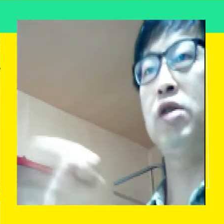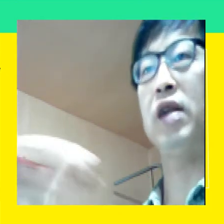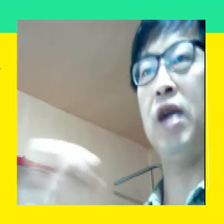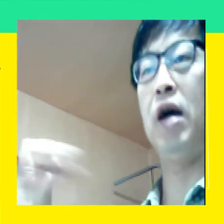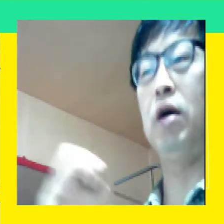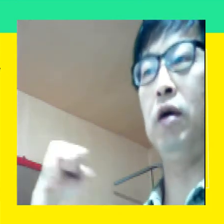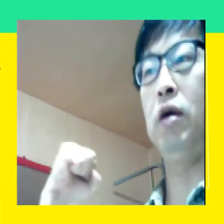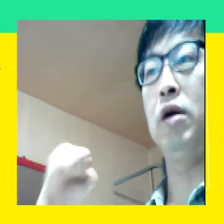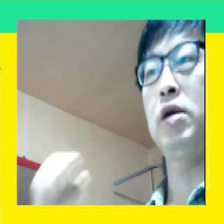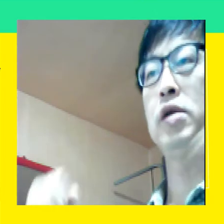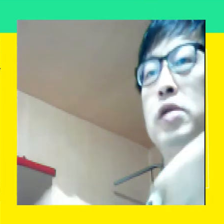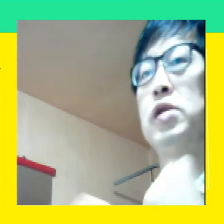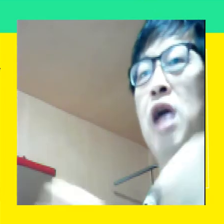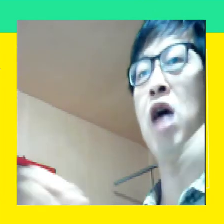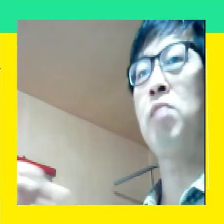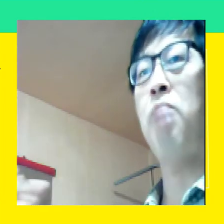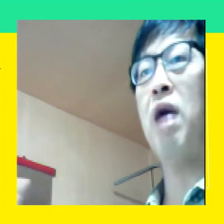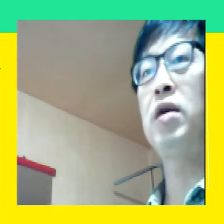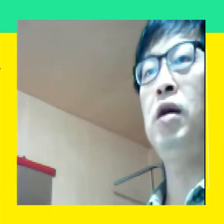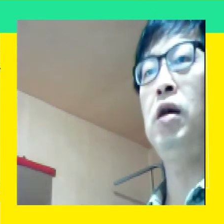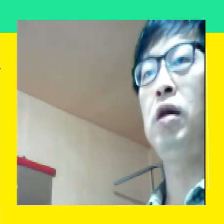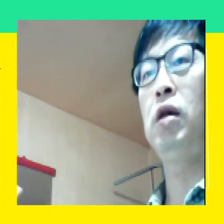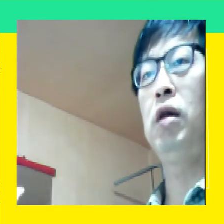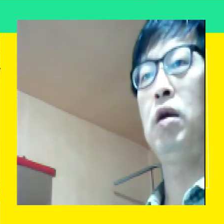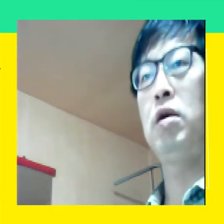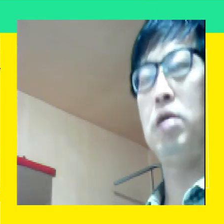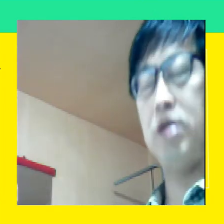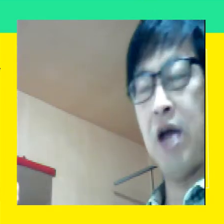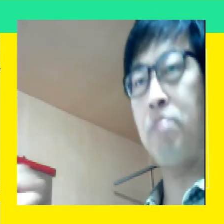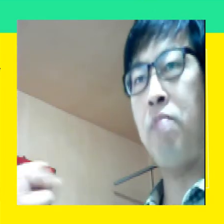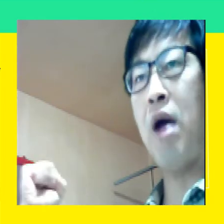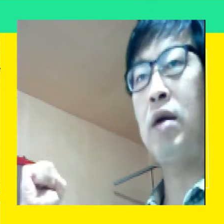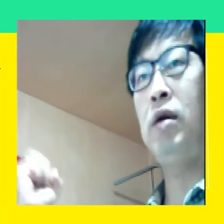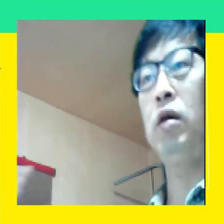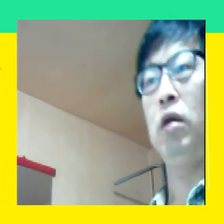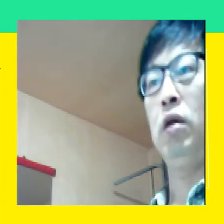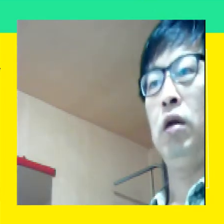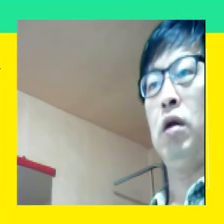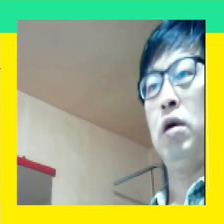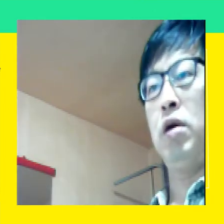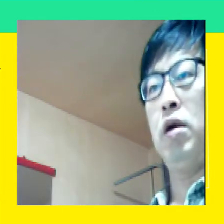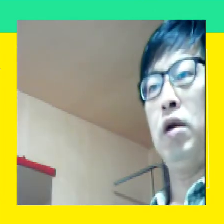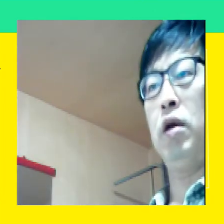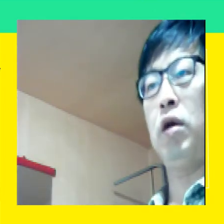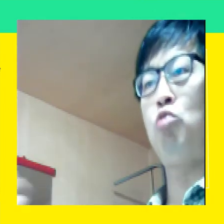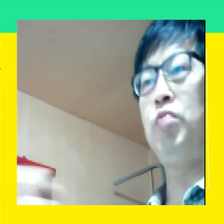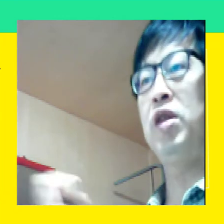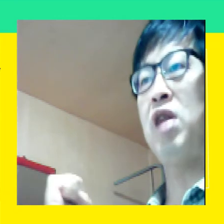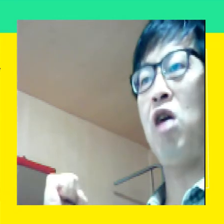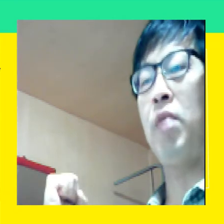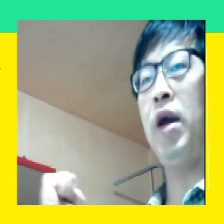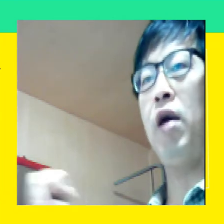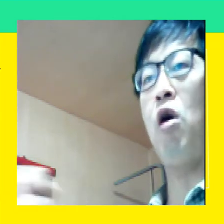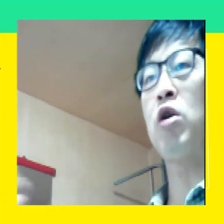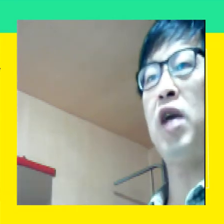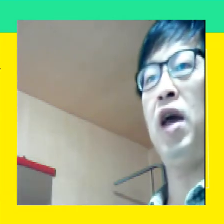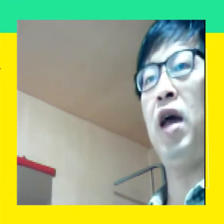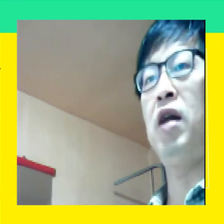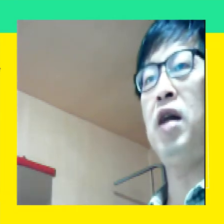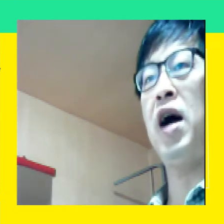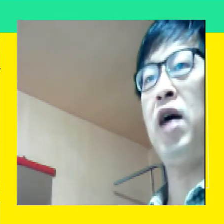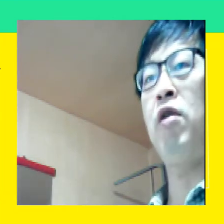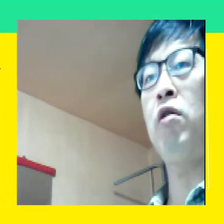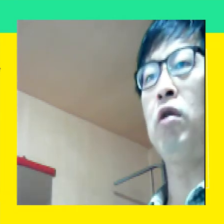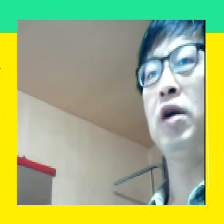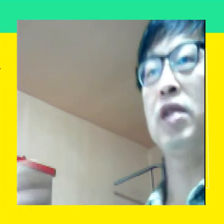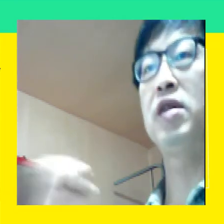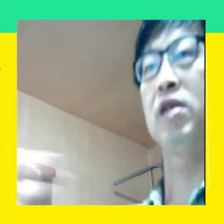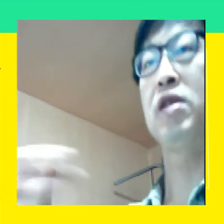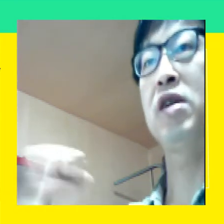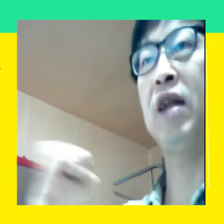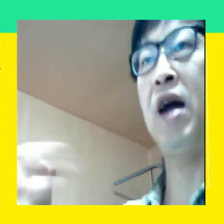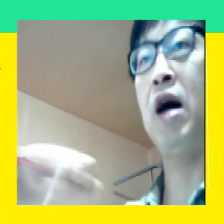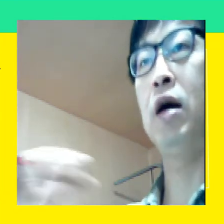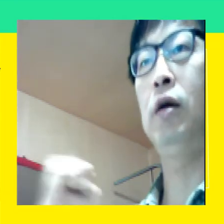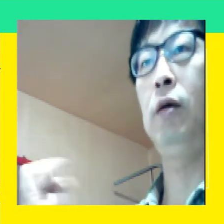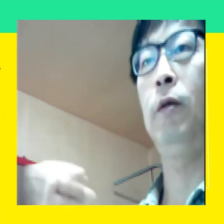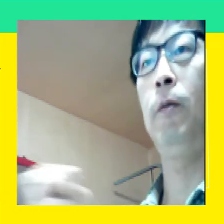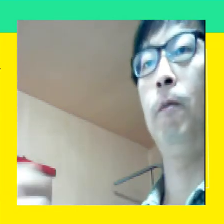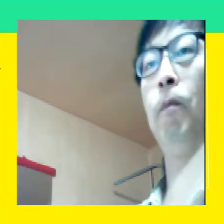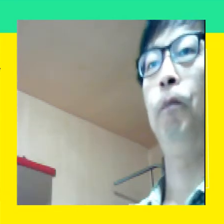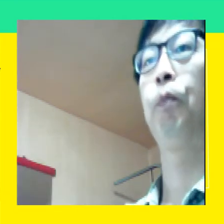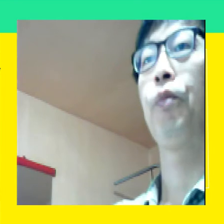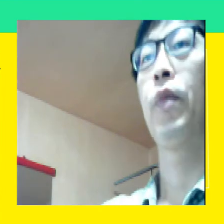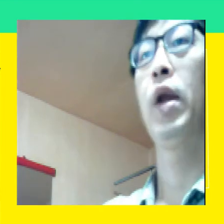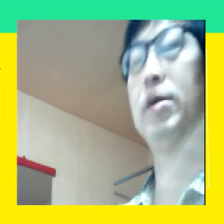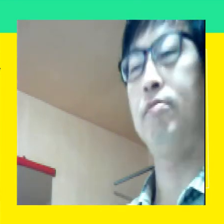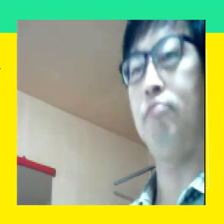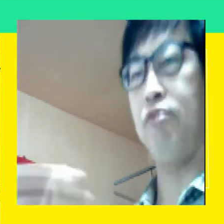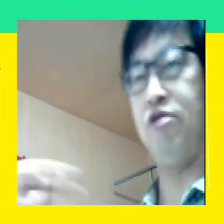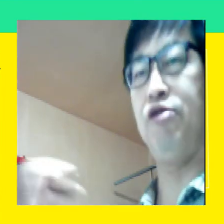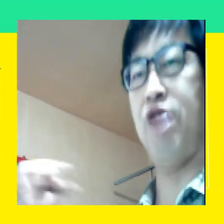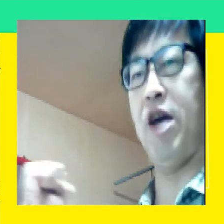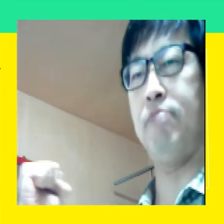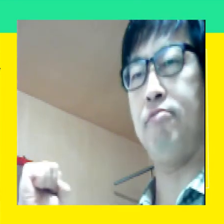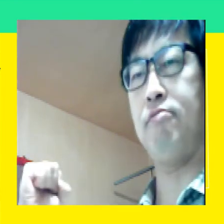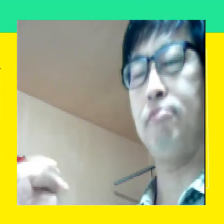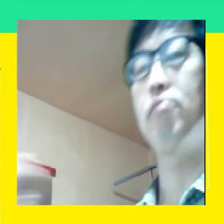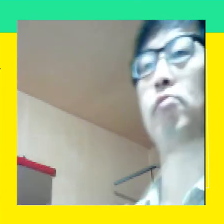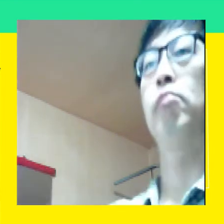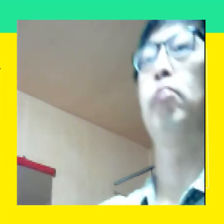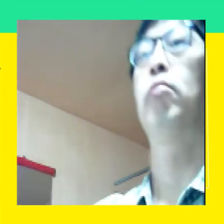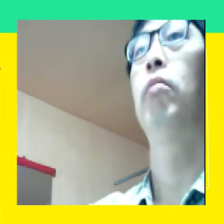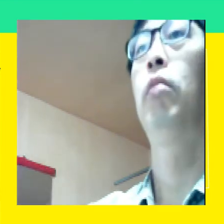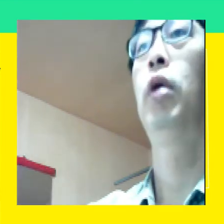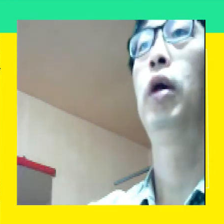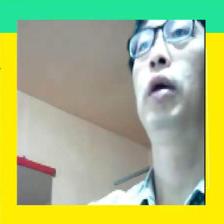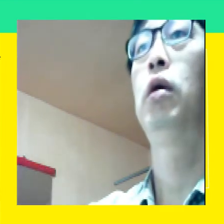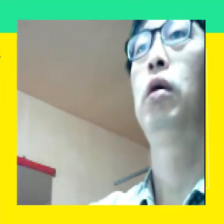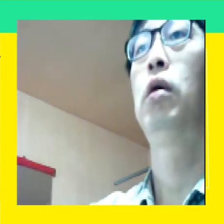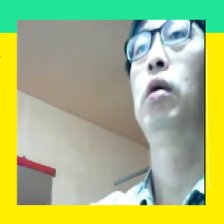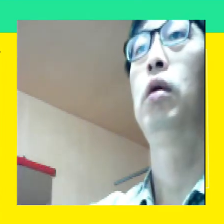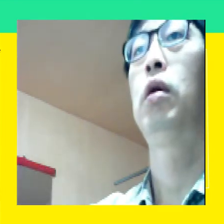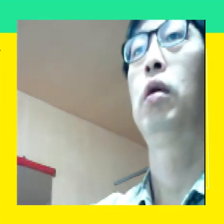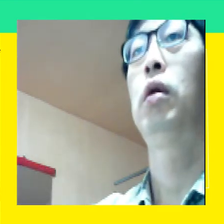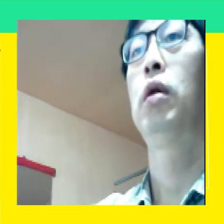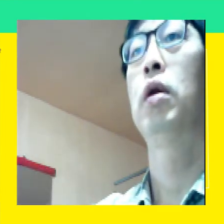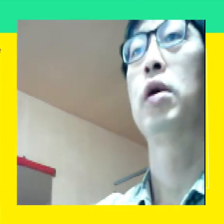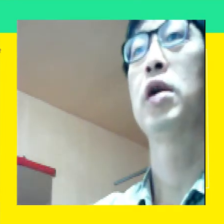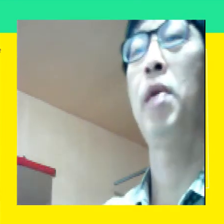양팔을 굽힌다음에 어깨를 향하여 저어줍니다